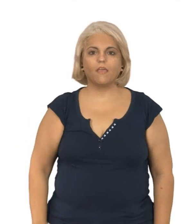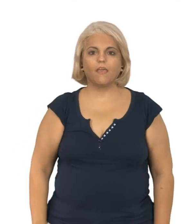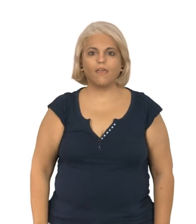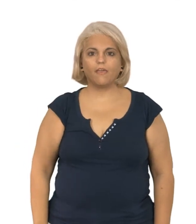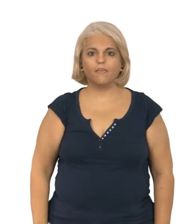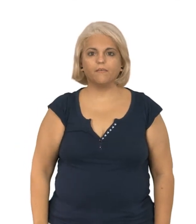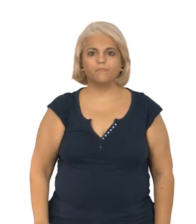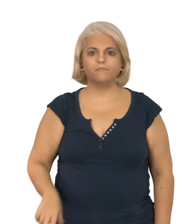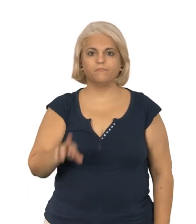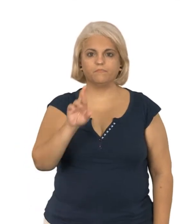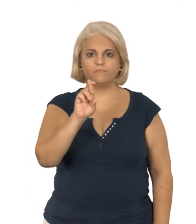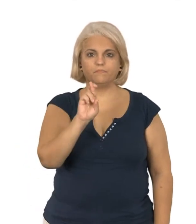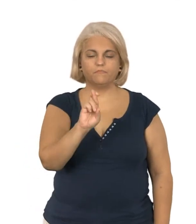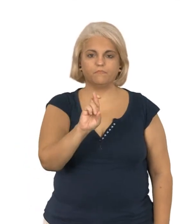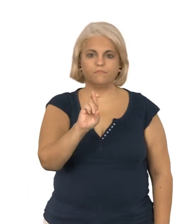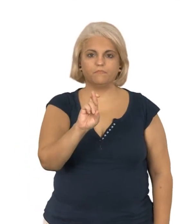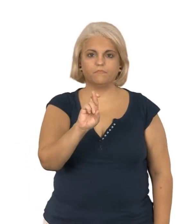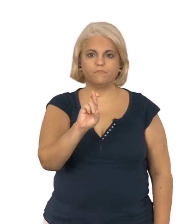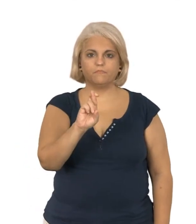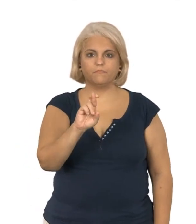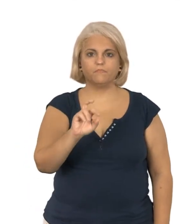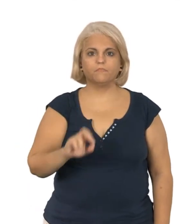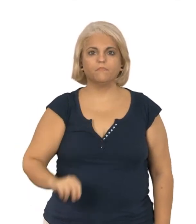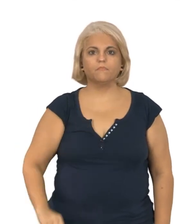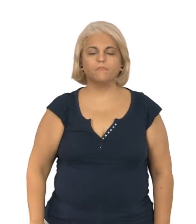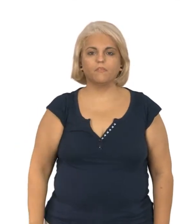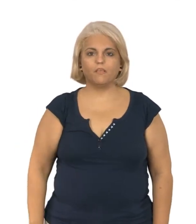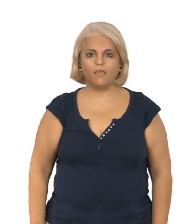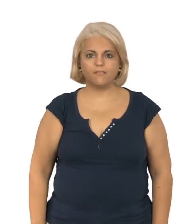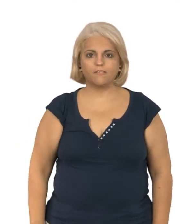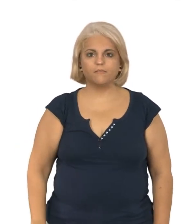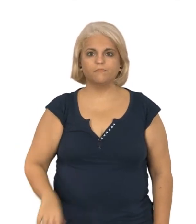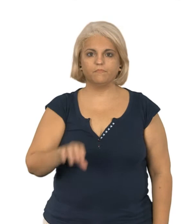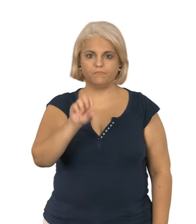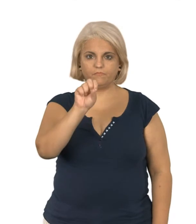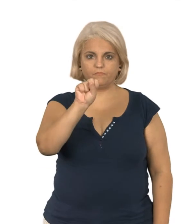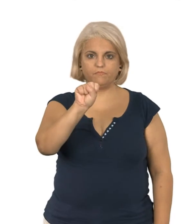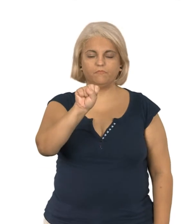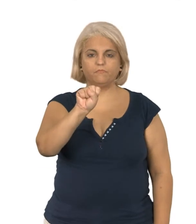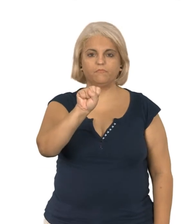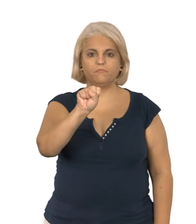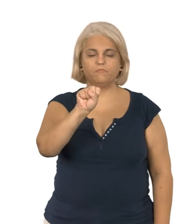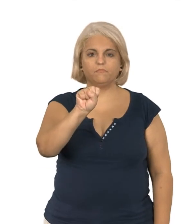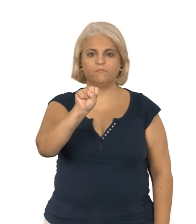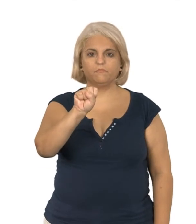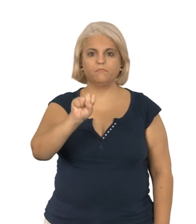R S